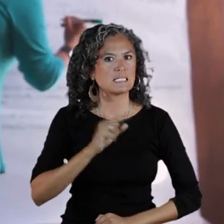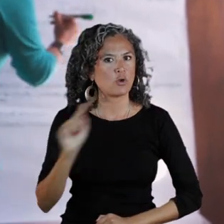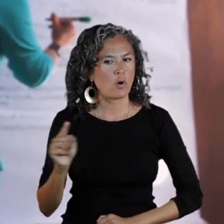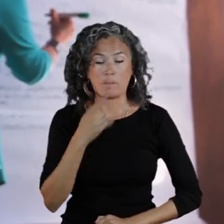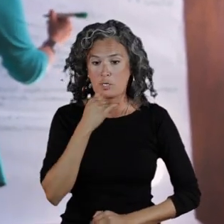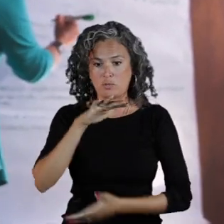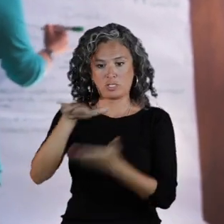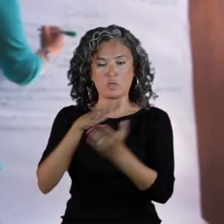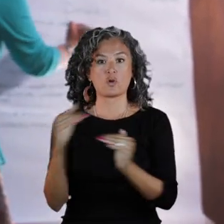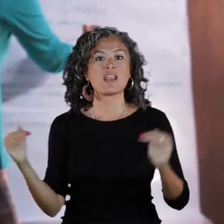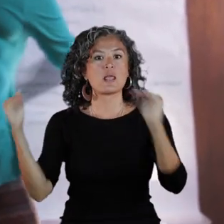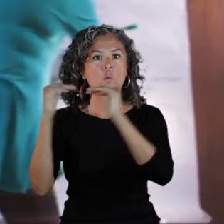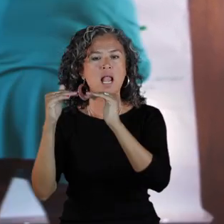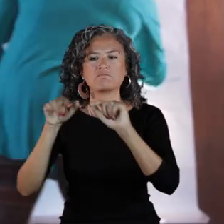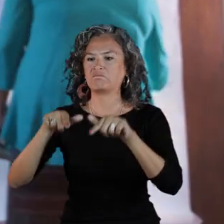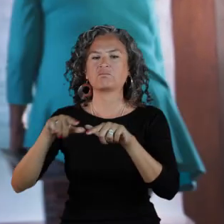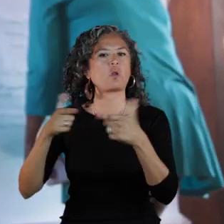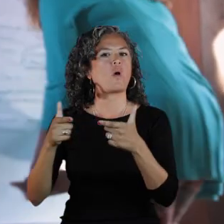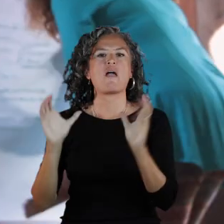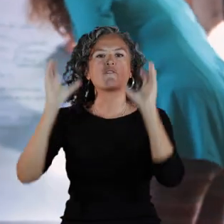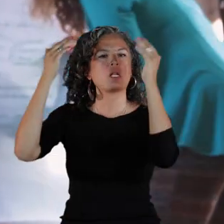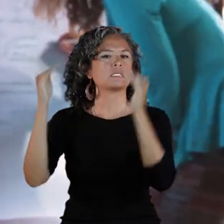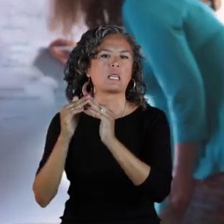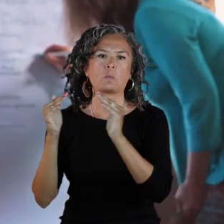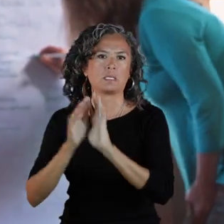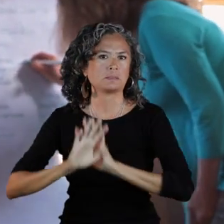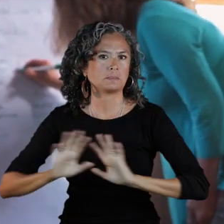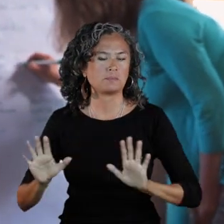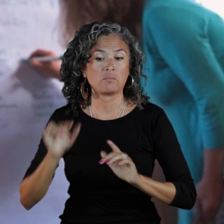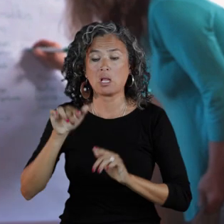Si es una relación de igual a igual, no es violencia doméstica.